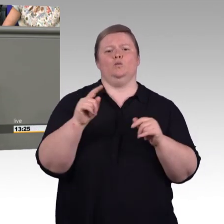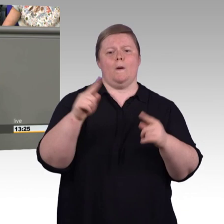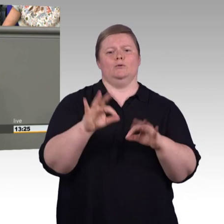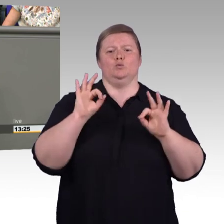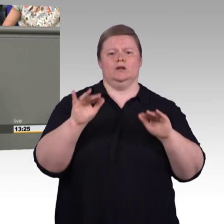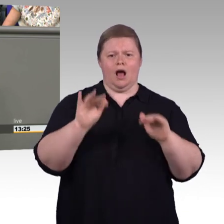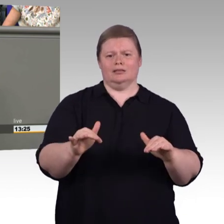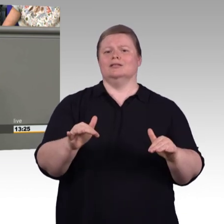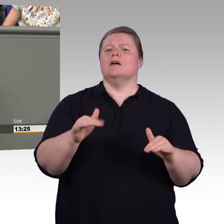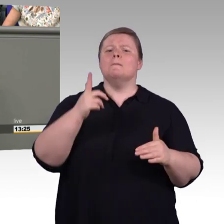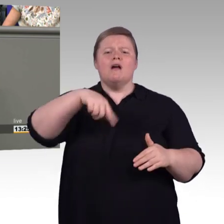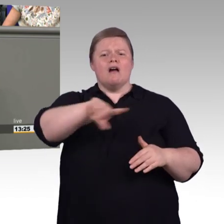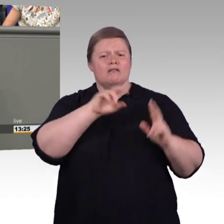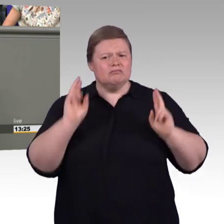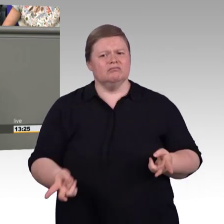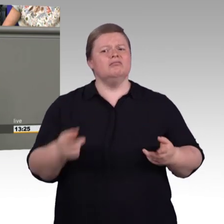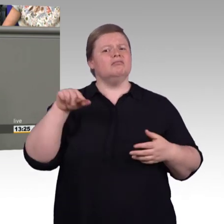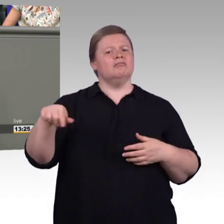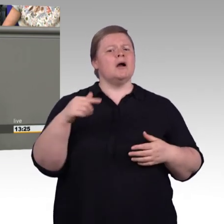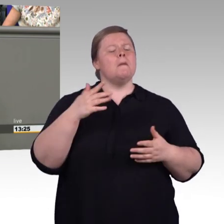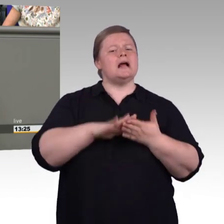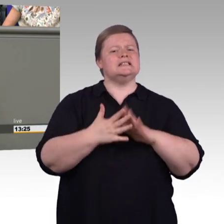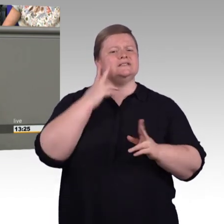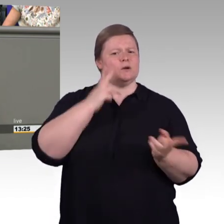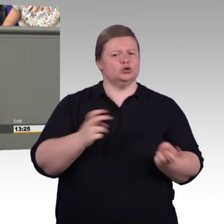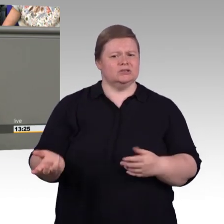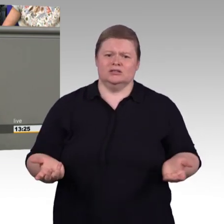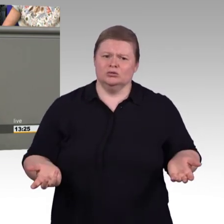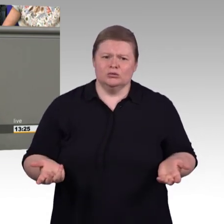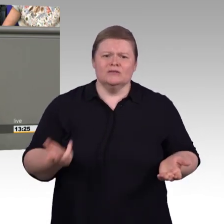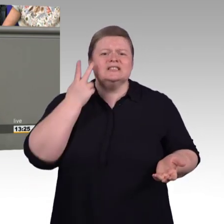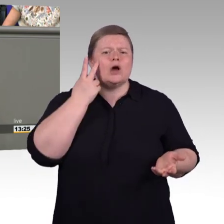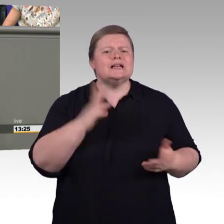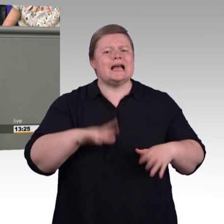Nach Schätzungen von UNICEF werden etwa fünf bis zehn Prozent aller Kinder unter sechs Jahren